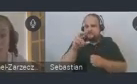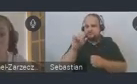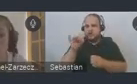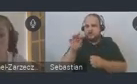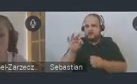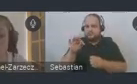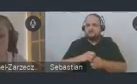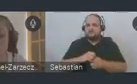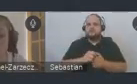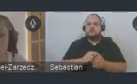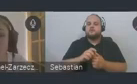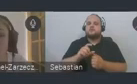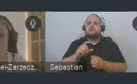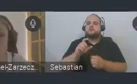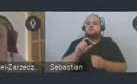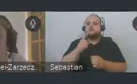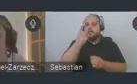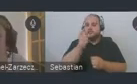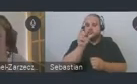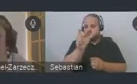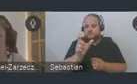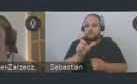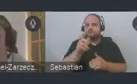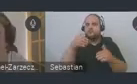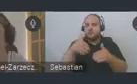"Co może umożliwić mi korzystanie z komputera?"